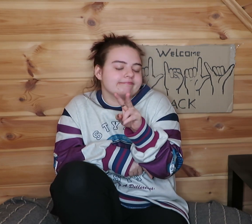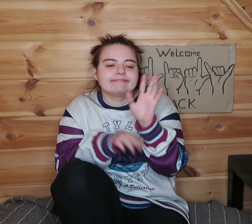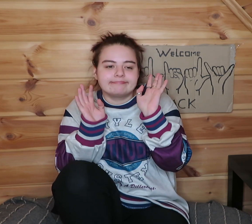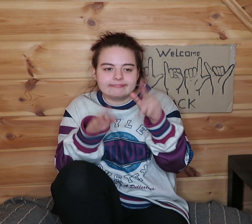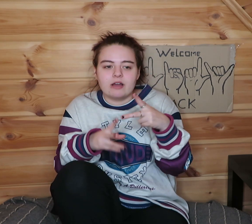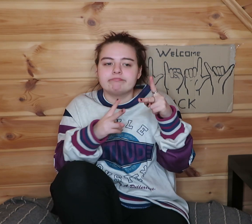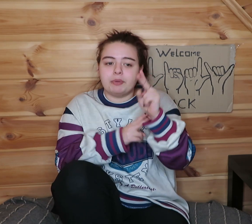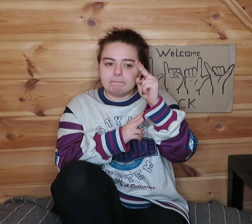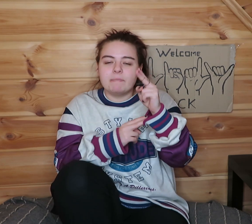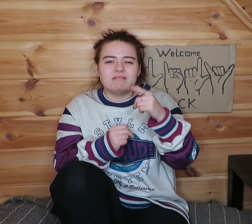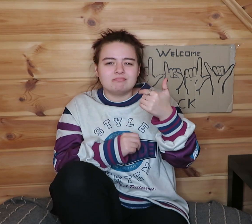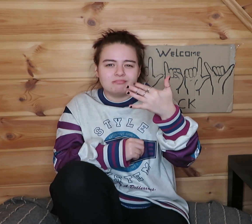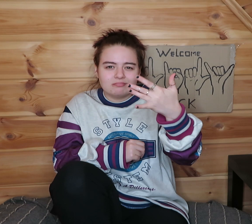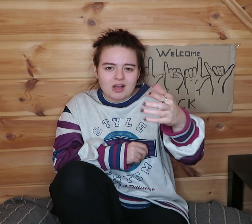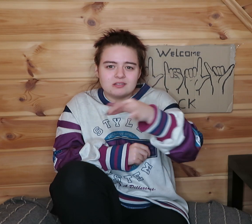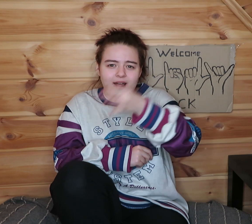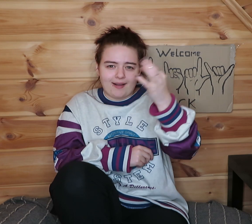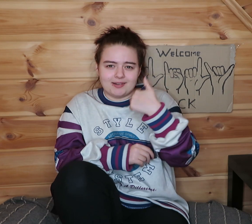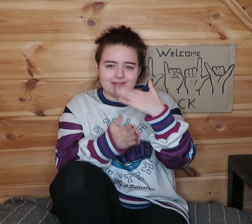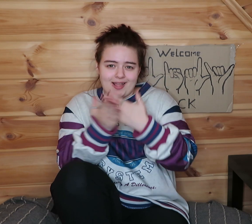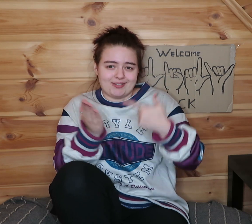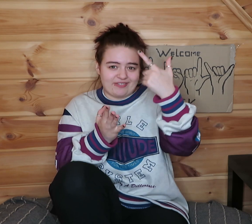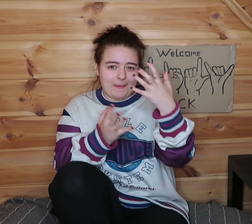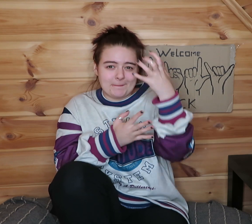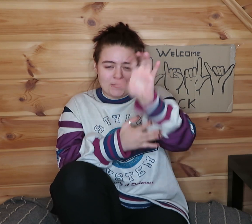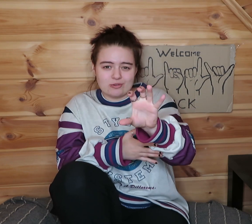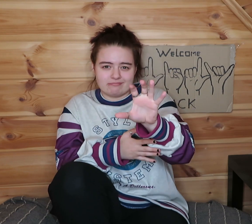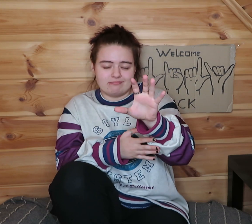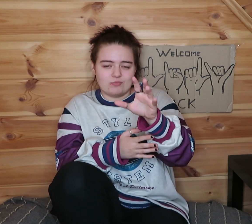Darum habe ich es gekürtzt. In ein paar Tagen kommt dann Teil 2 der Umfrage.